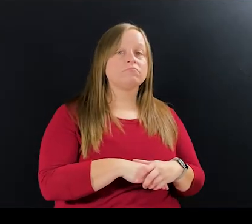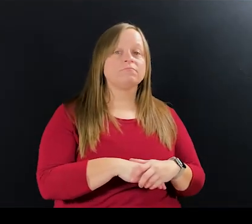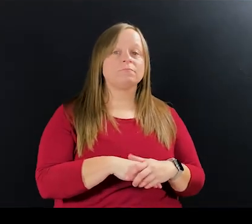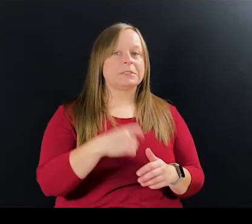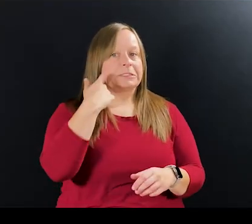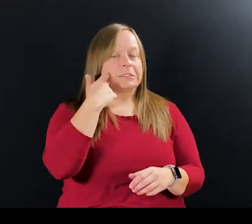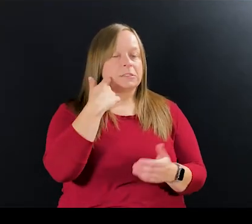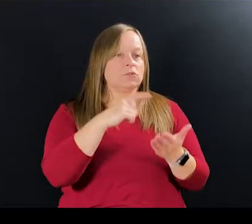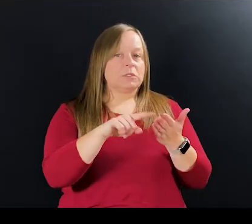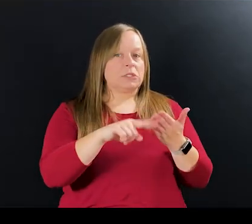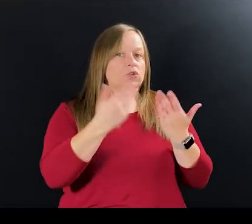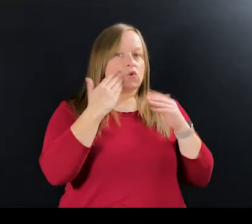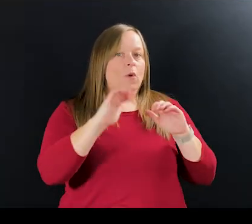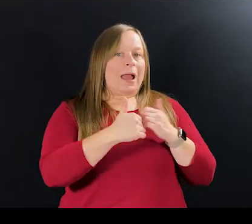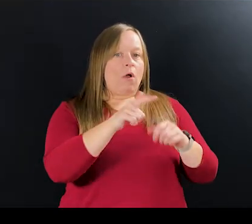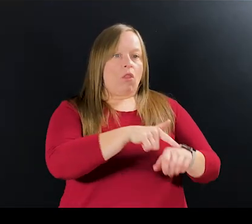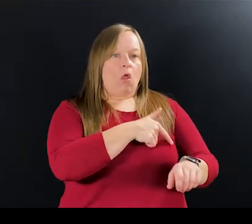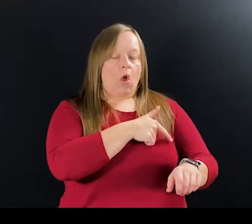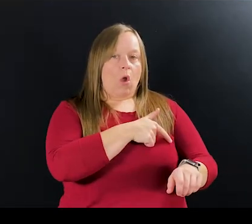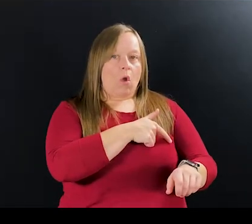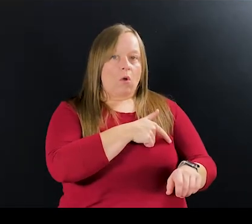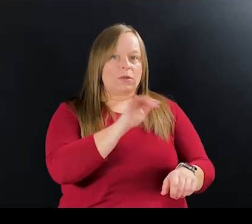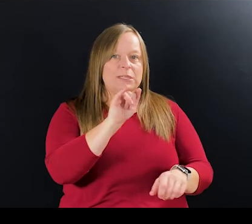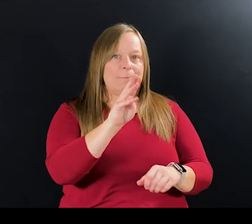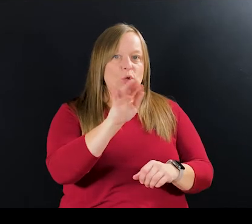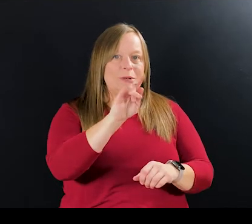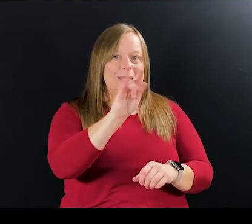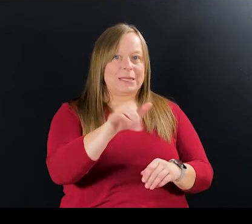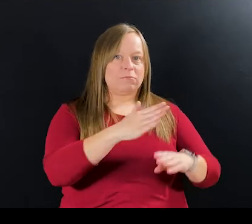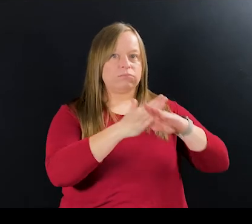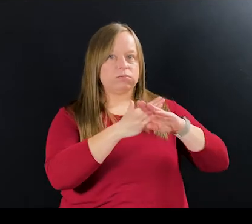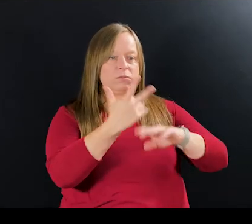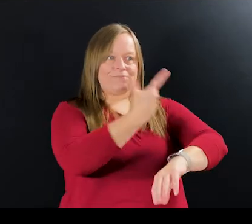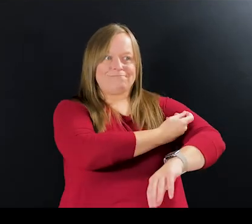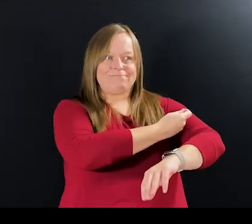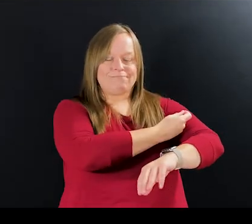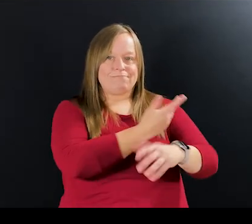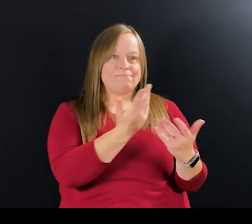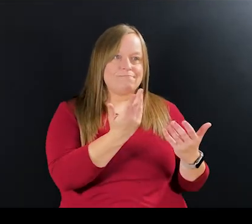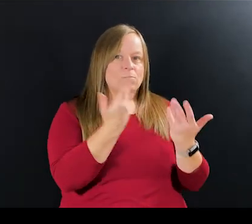Los investigadores aún no saben cuánto tiempo dura la inmunidad después de la vacunación.